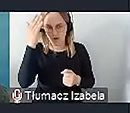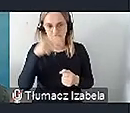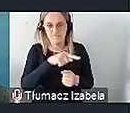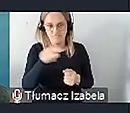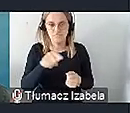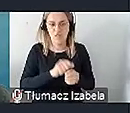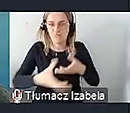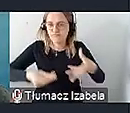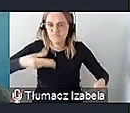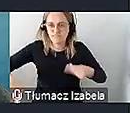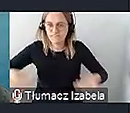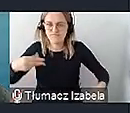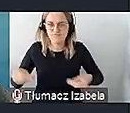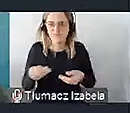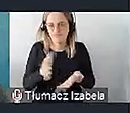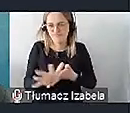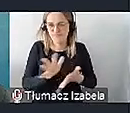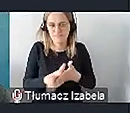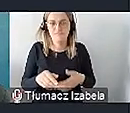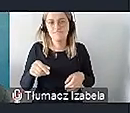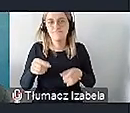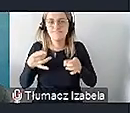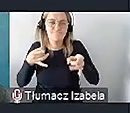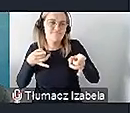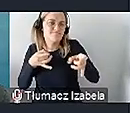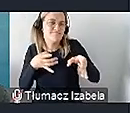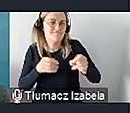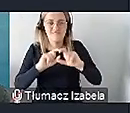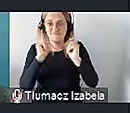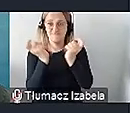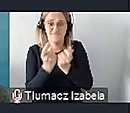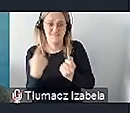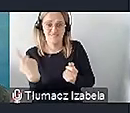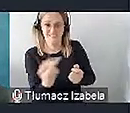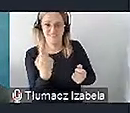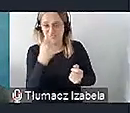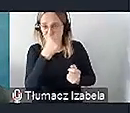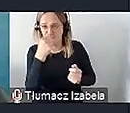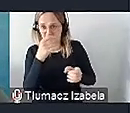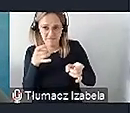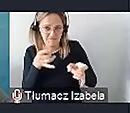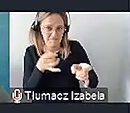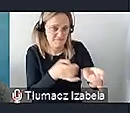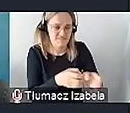Tutaj oczywiście mamy błotko, do którego biegną te wszystkie świnki, te wszystkie stworzonka.